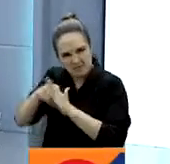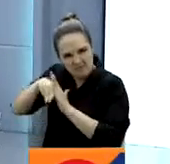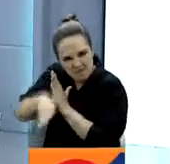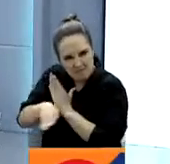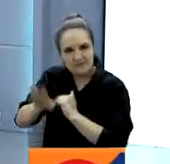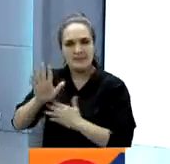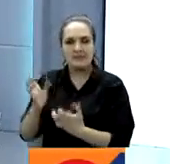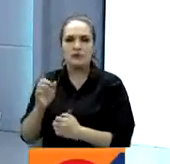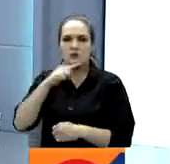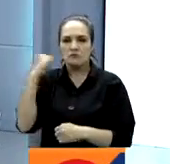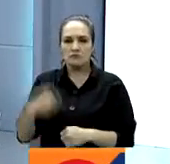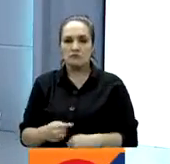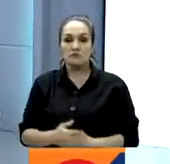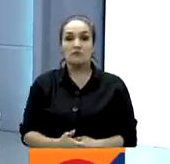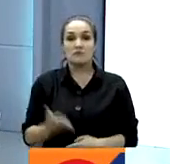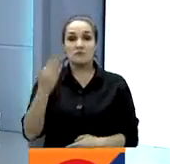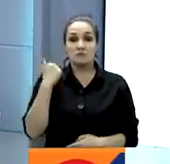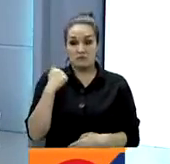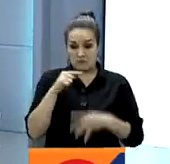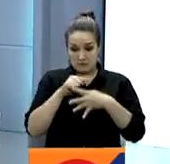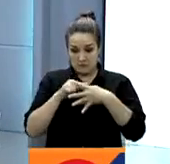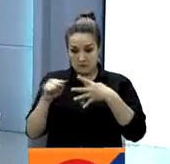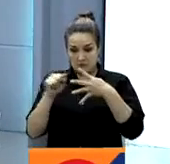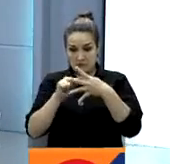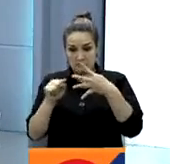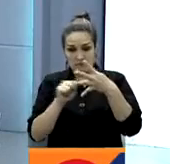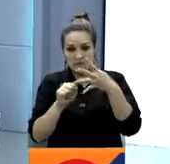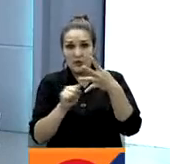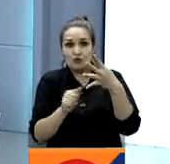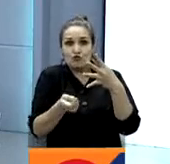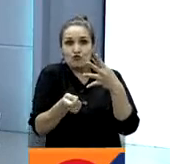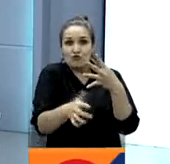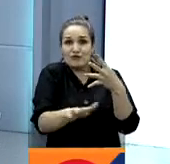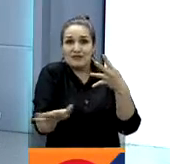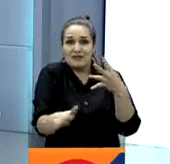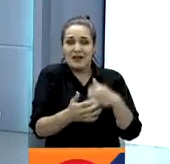VLADIMIR PUTIN TAMBIéN ESTá DESTRUYENDO EL FUTU>>>>>>>>>>>> CUMBRES DE JESI, OTAN Y UNIóN EUROPEA DE LAS QUE ESTADOS